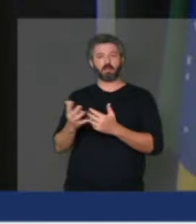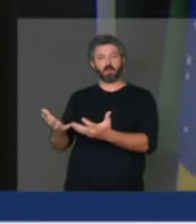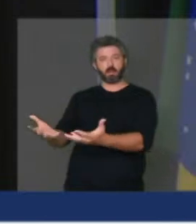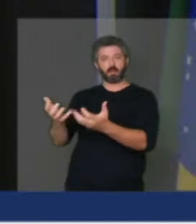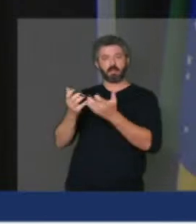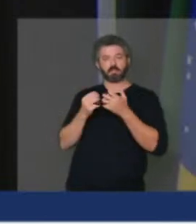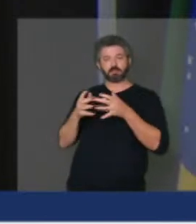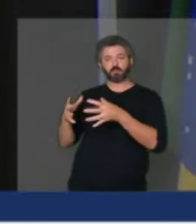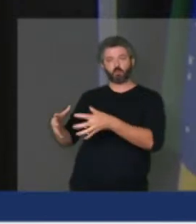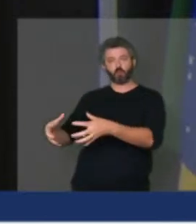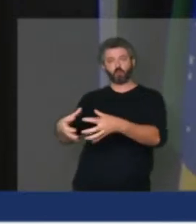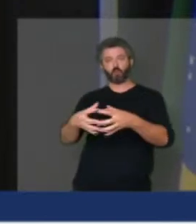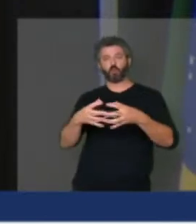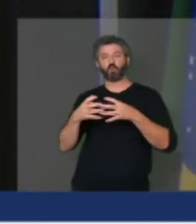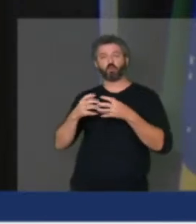PARALÍMPICOS, NÉ ? QUE PARTICIPARAM DESTE ANO DAS